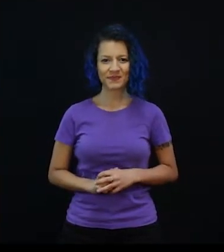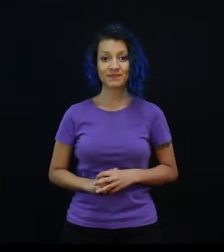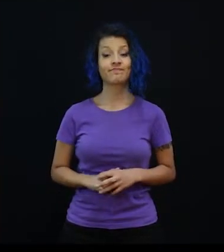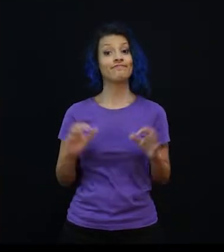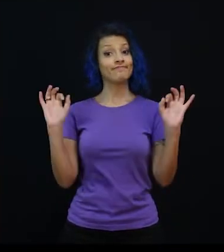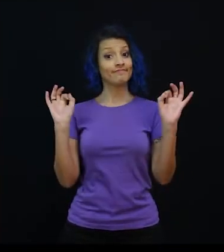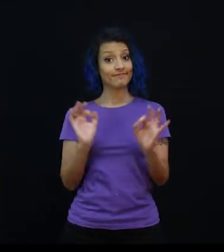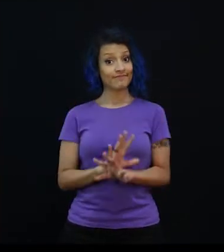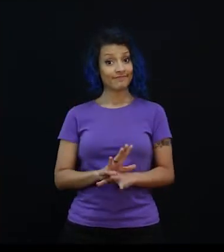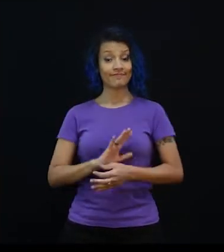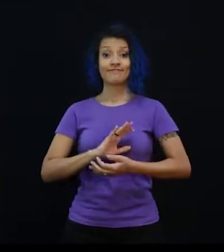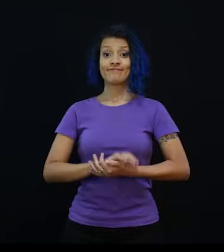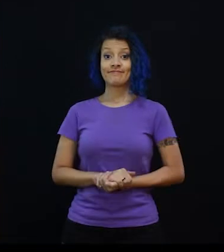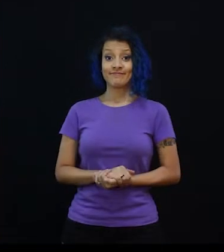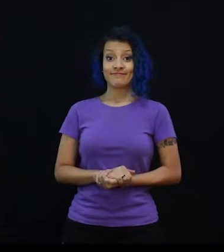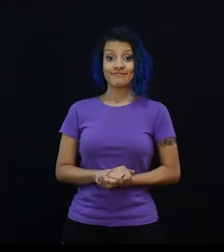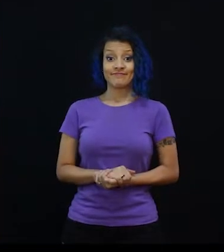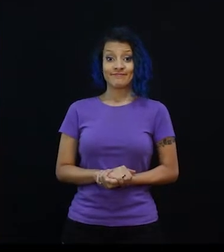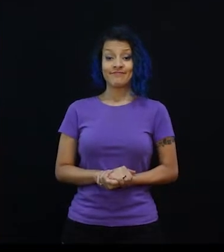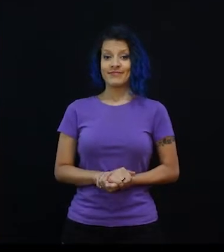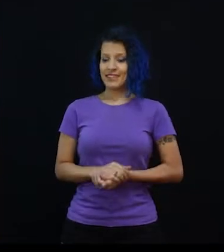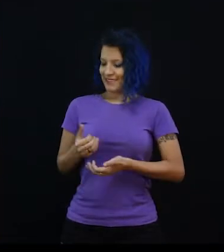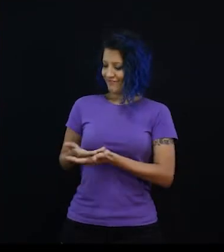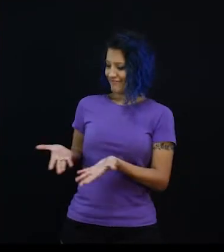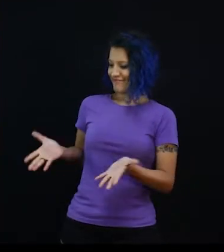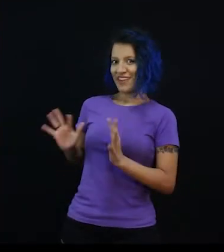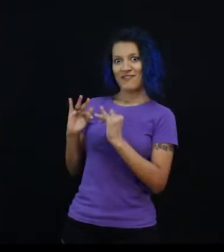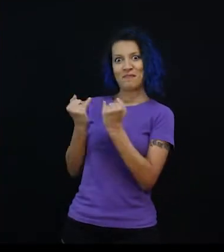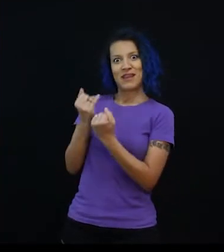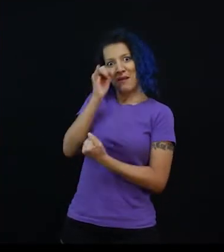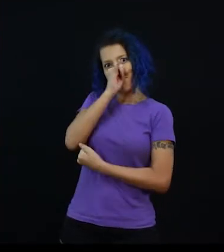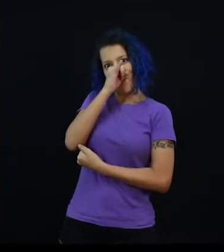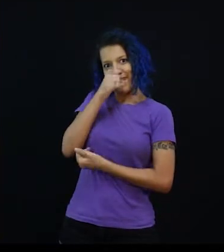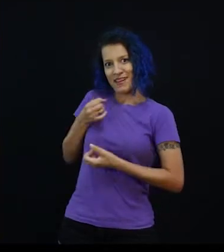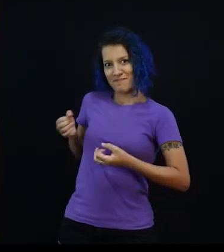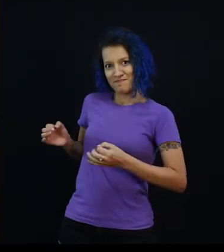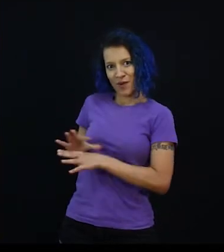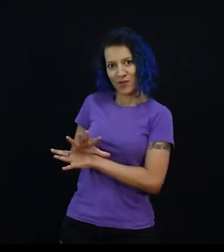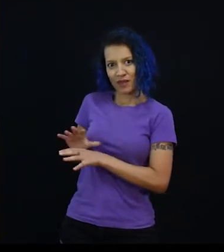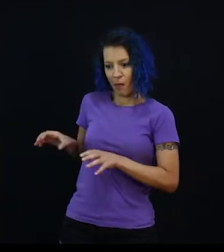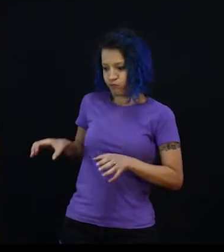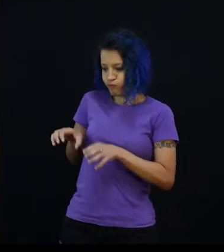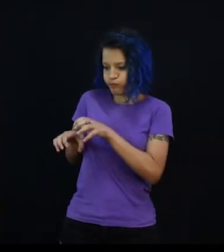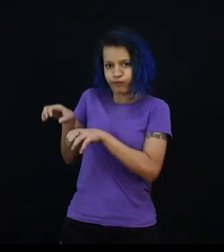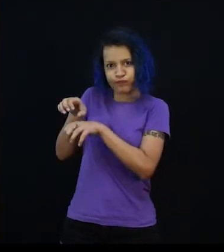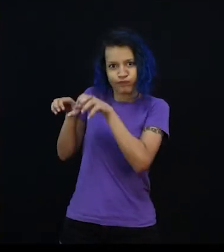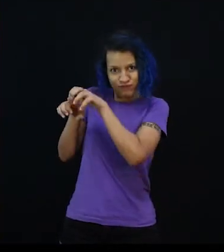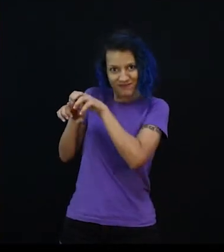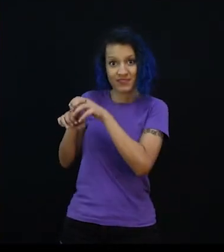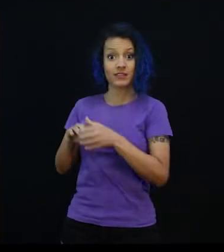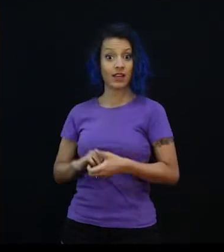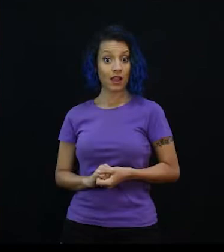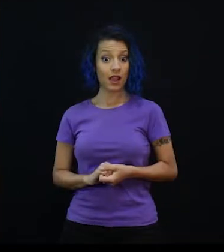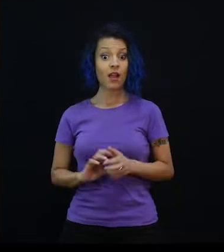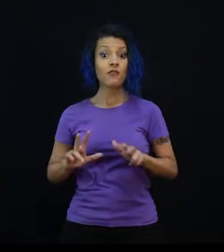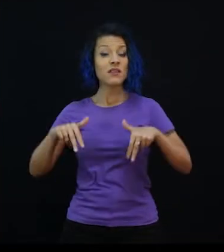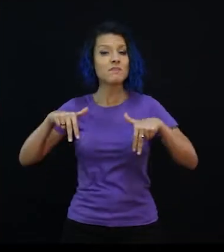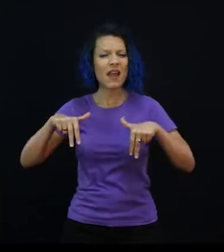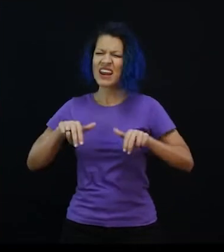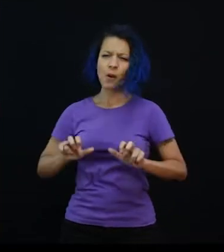Pronto, nossa pirâmide de porcaria está pronta. E agora vamos ficar em pé para a gente ensinar a brincadeira. Vamos ensinar a música